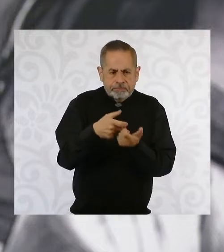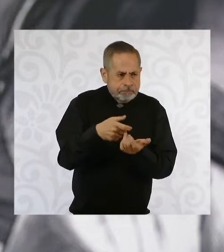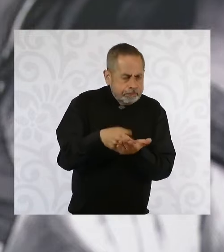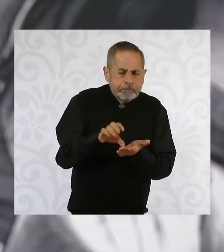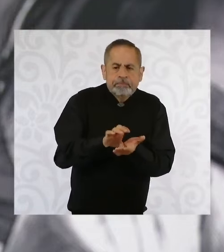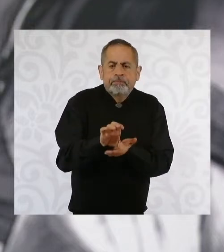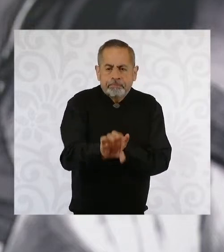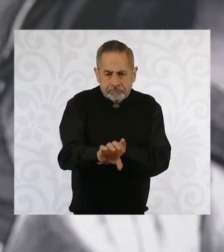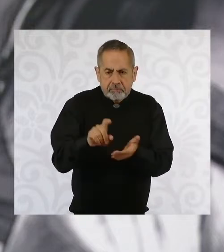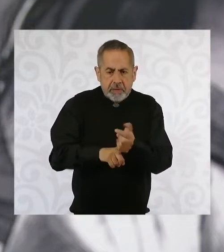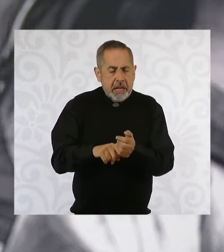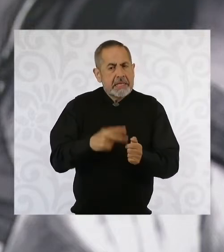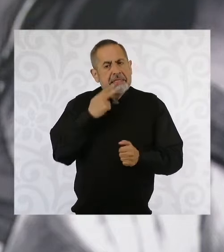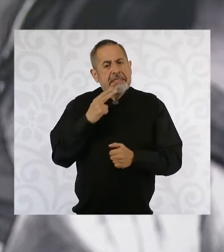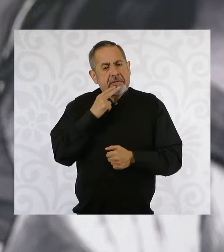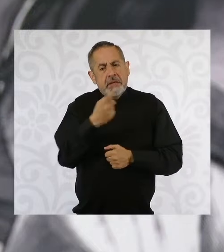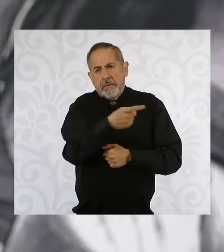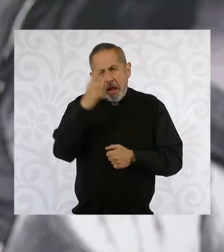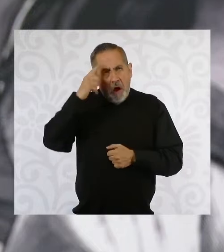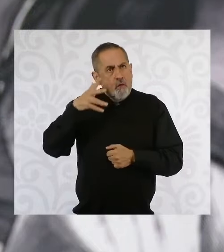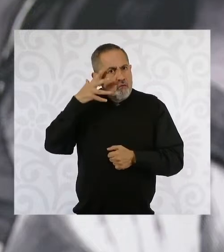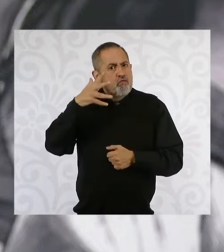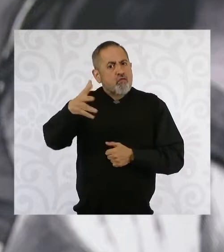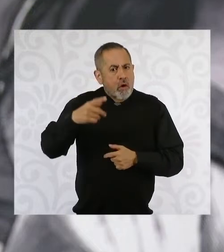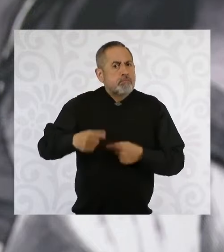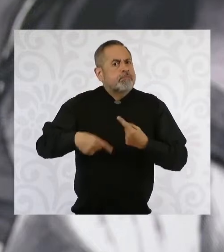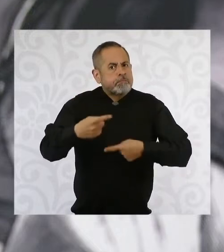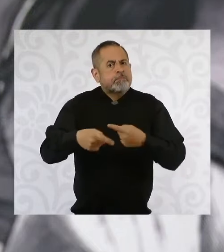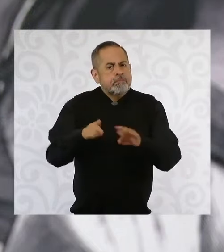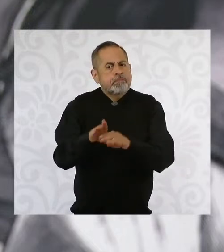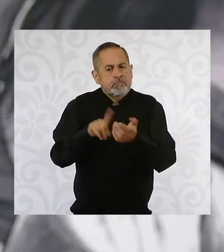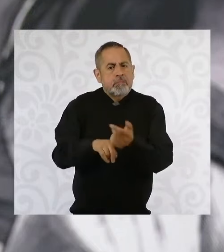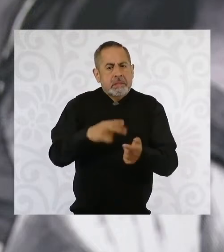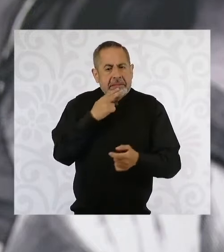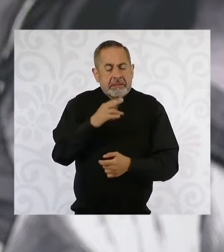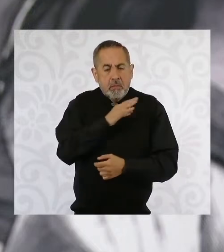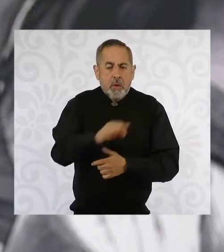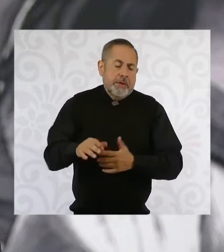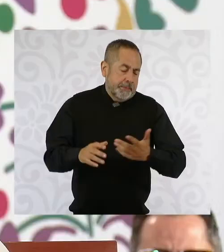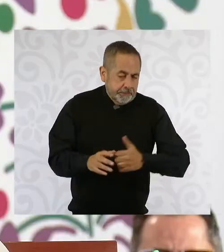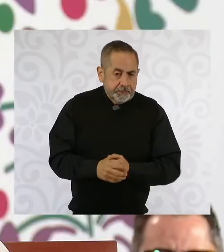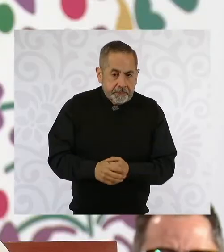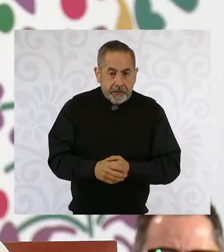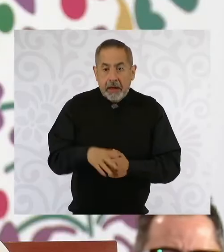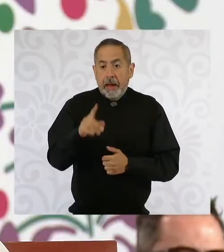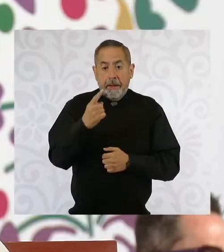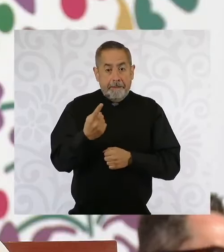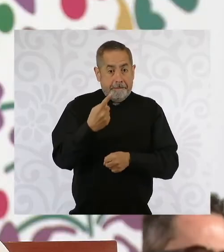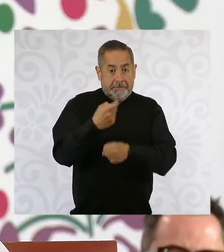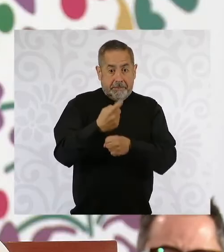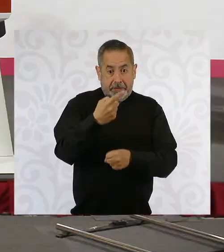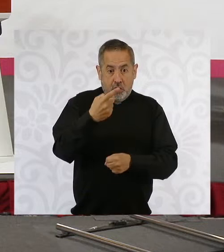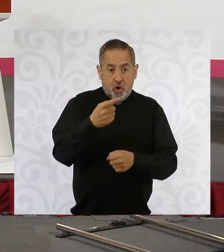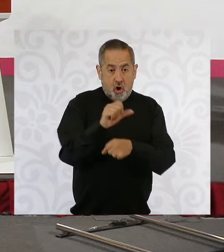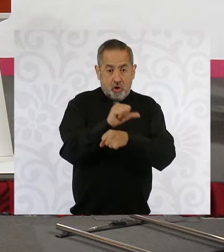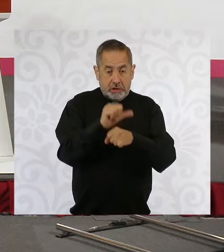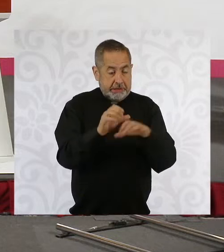perspectivas de largo plazo y ahora bien para nuestro primer modelo presidente es